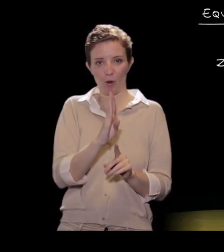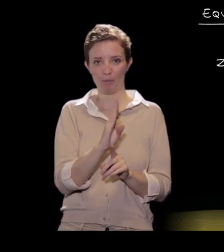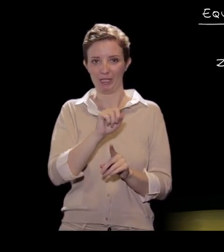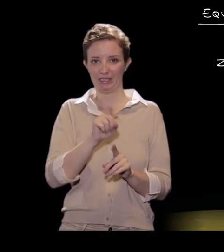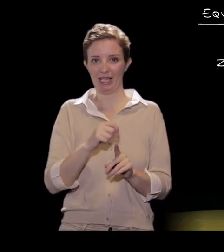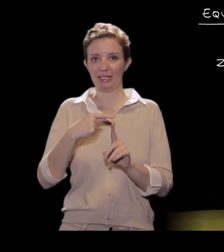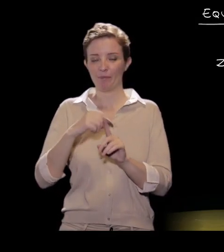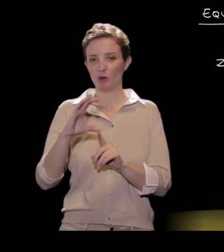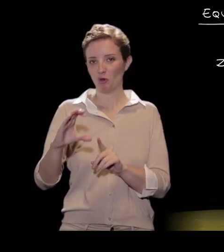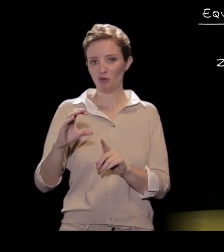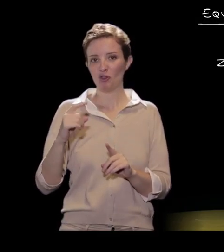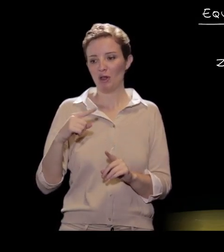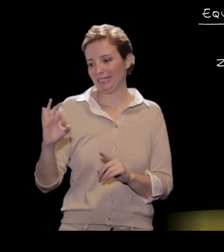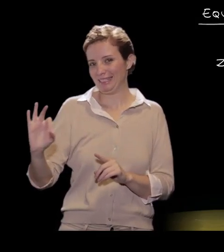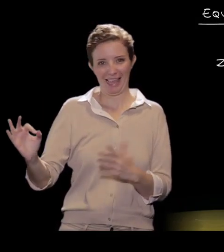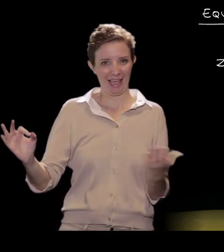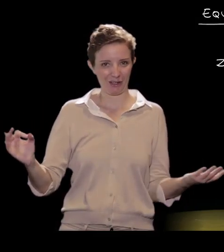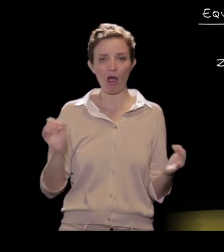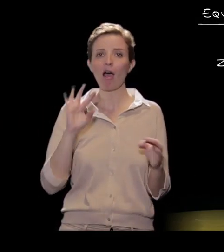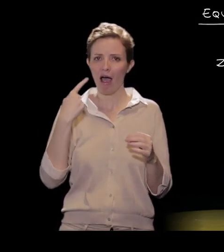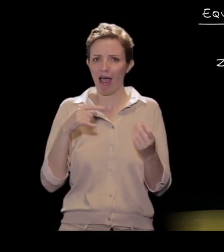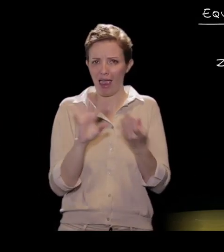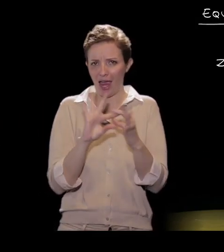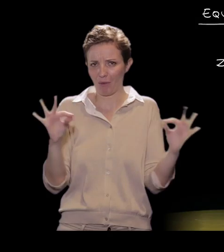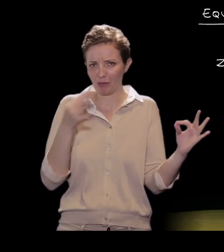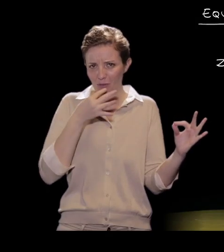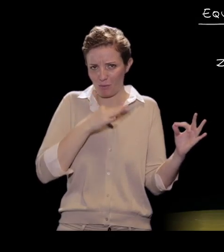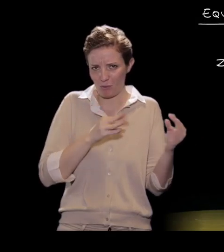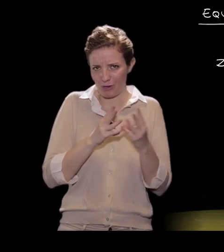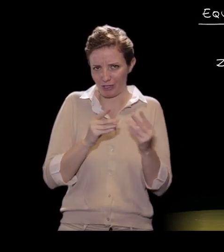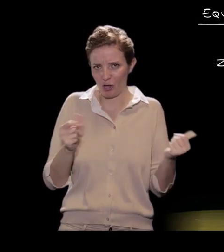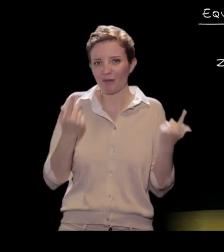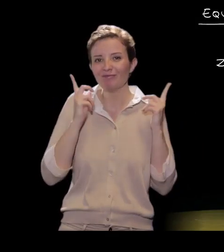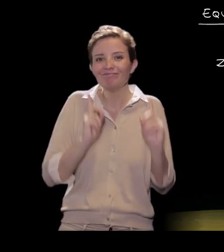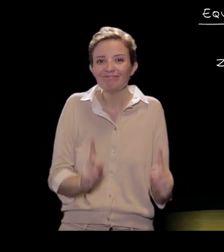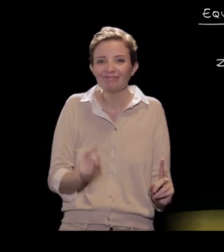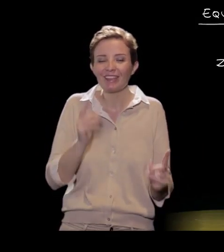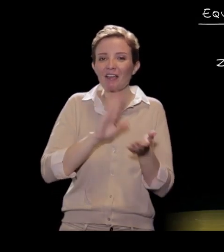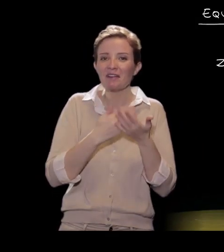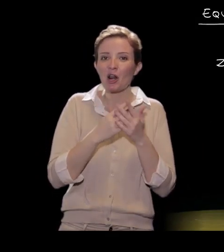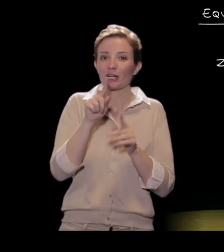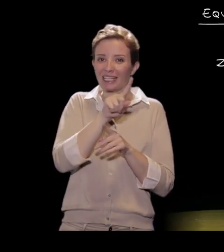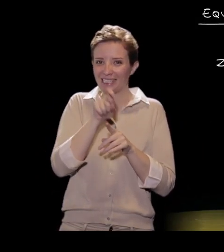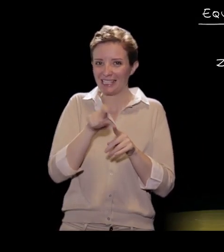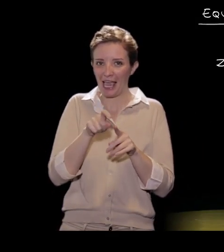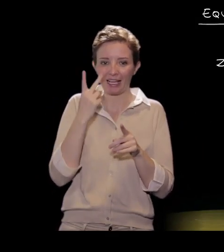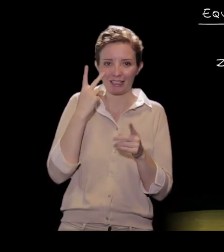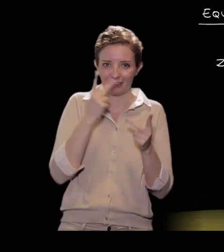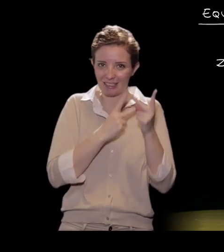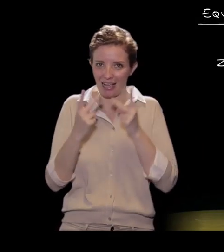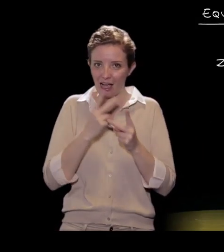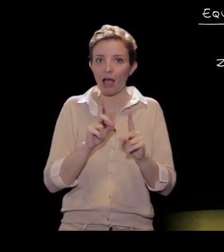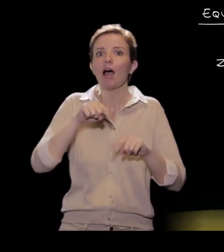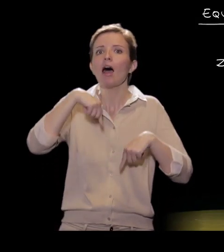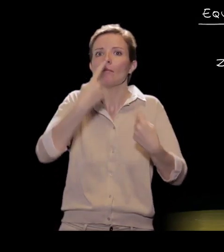Equazione che andremo a risolvere se ci sono eventuali valori di z. Poi si ritornerà alla x che è la variabile principale